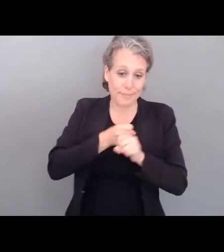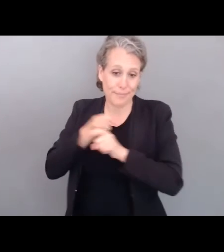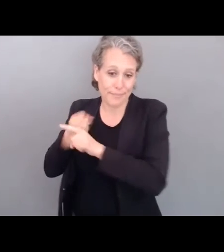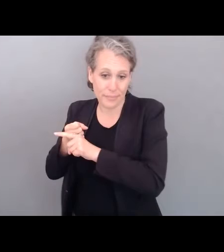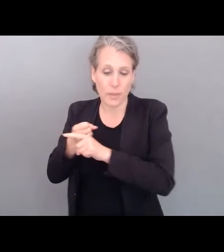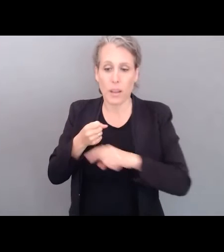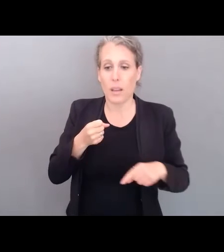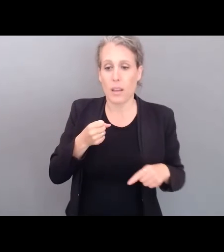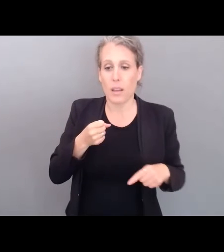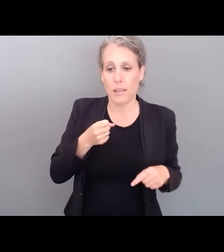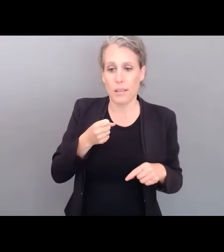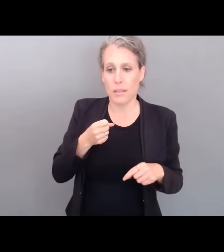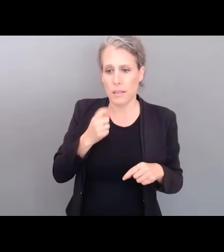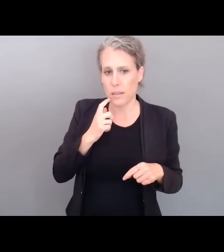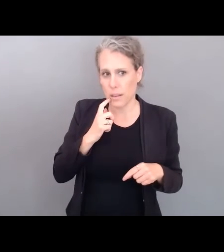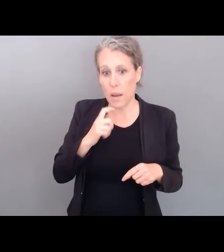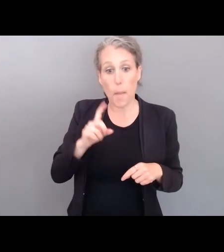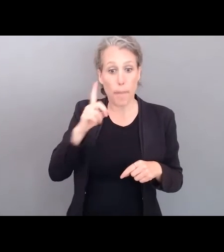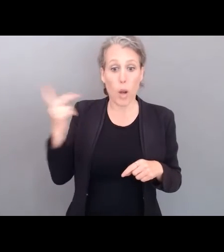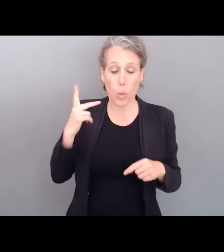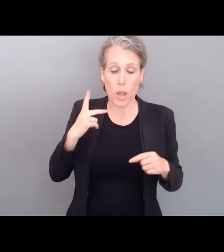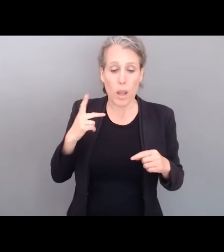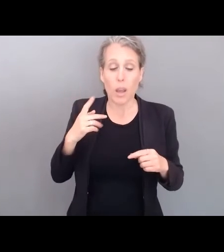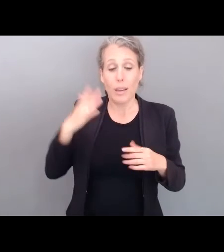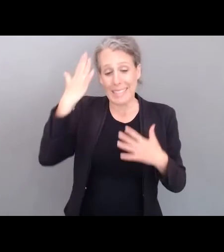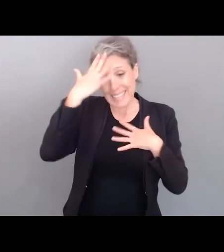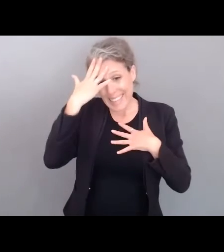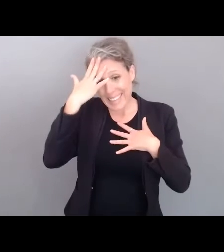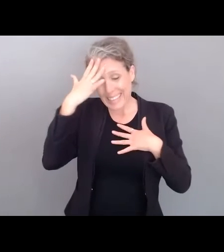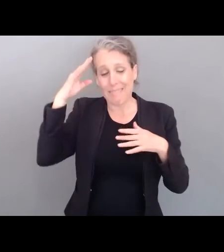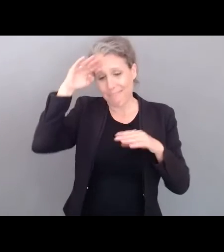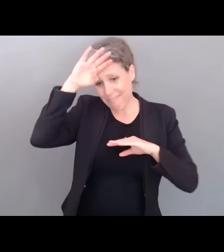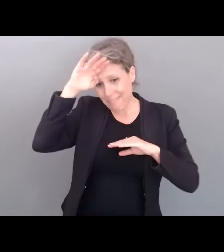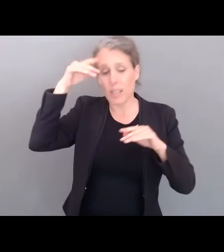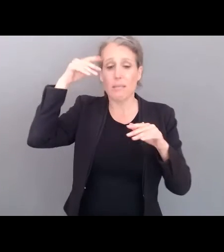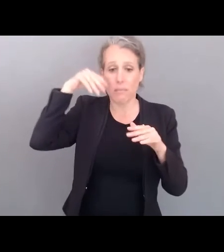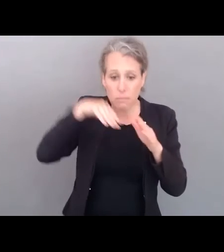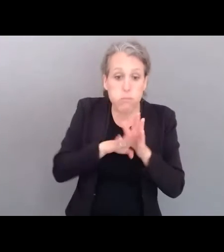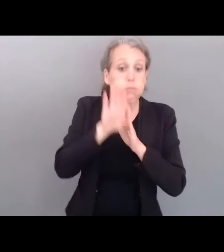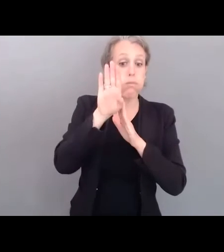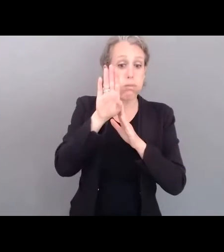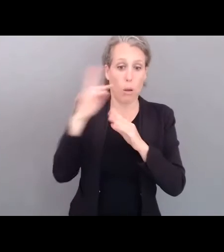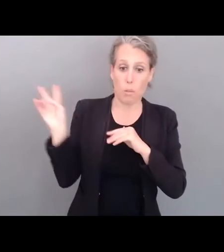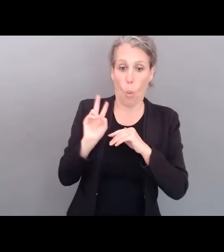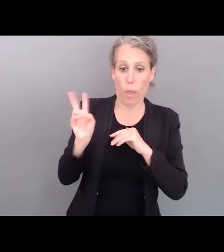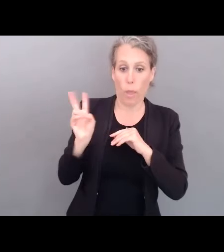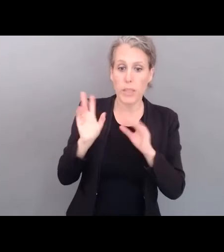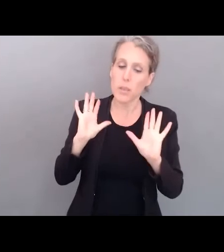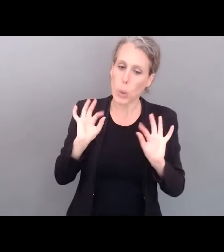no podemos con esas personas en persona y, además, ambos, yo y Iftekhar, fuimos contratados por COVID. -19 y fue una suerte que nos recuperamos y terminamos esta investigación